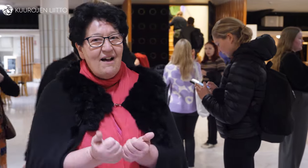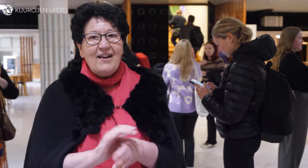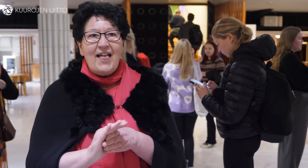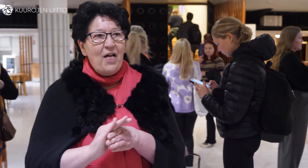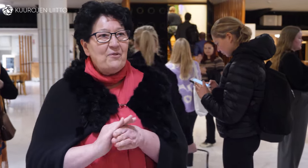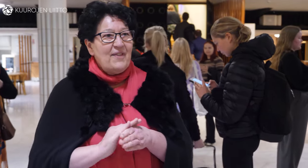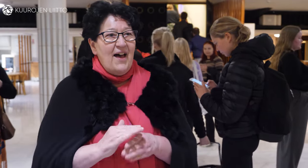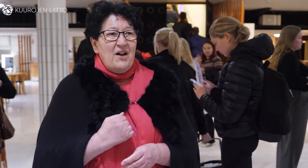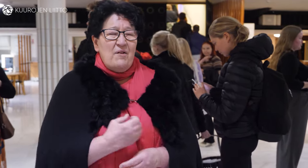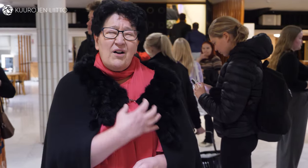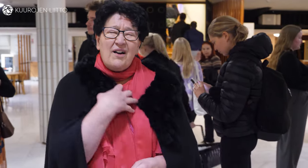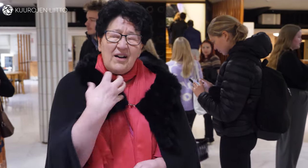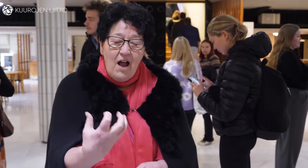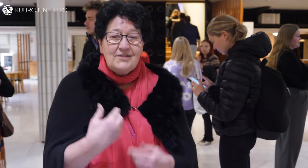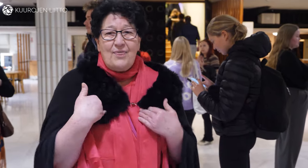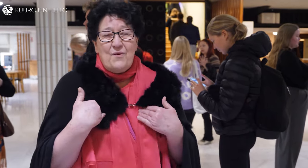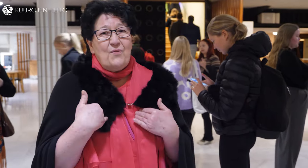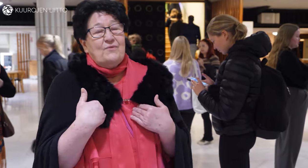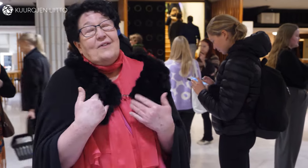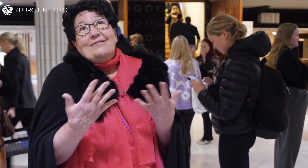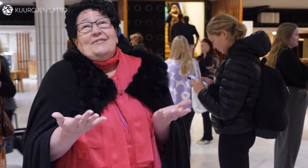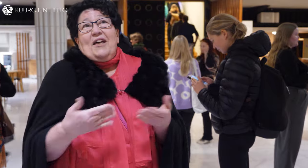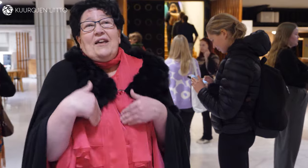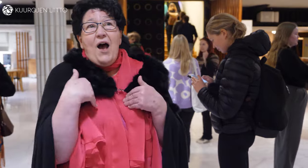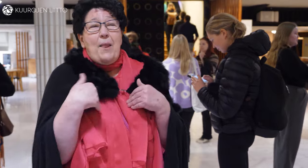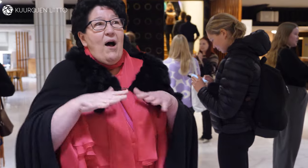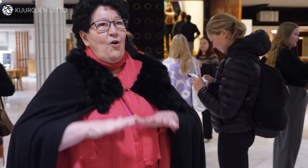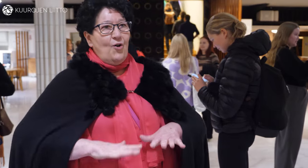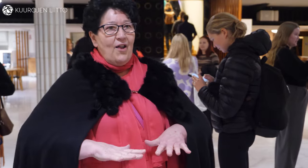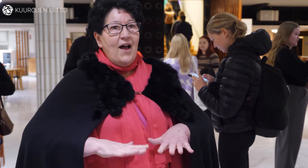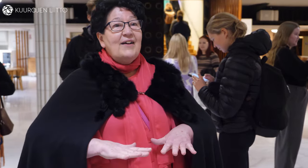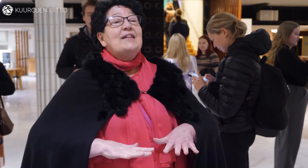molempia kieliä. Se oli sellainen rikkaus, että aloin tuntea tämän omaksi kodikseni.